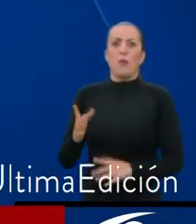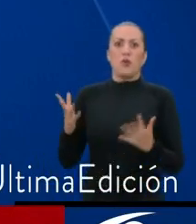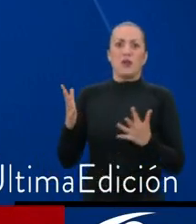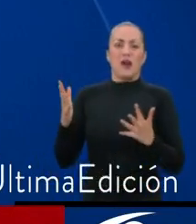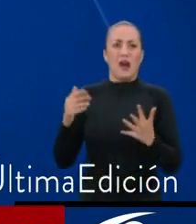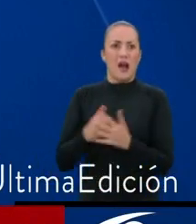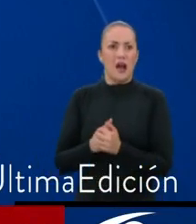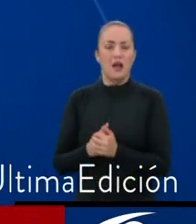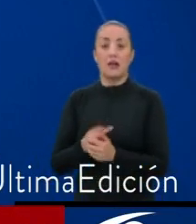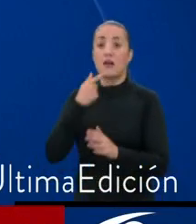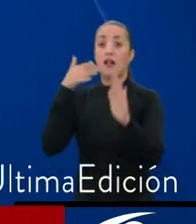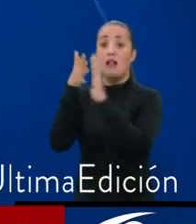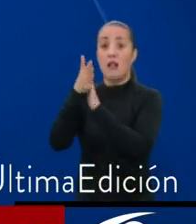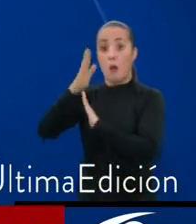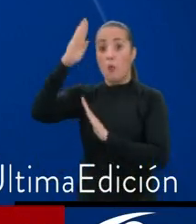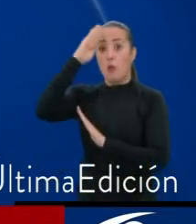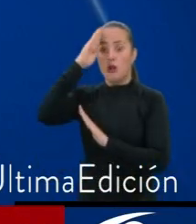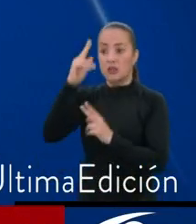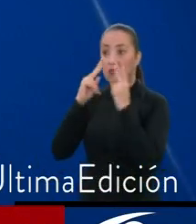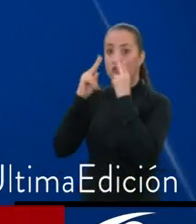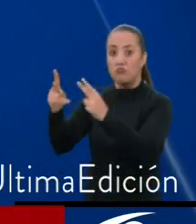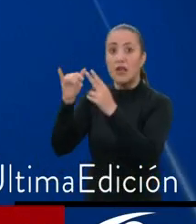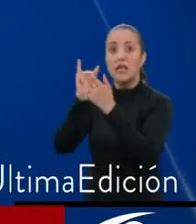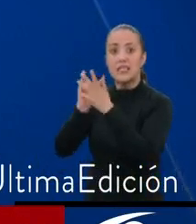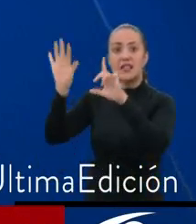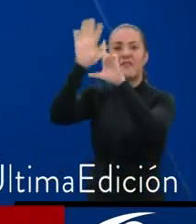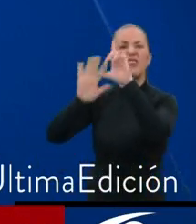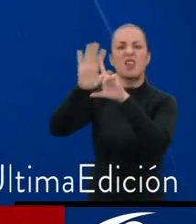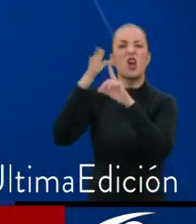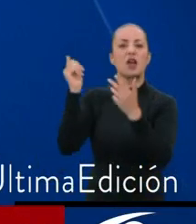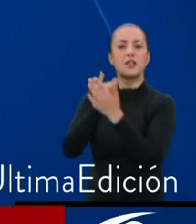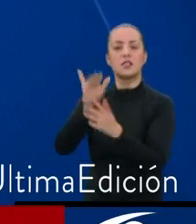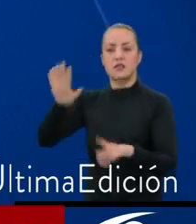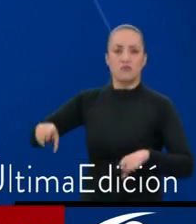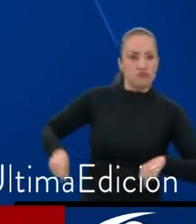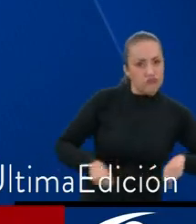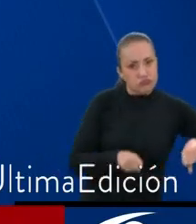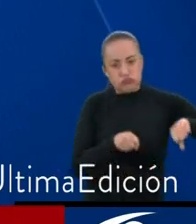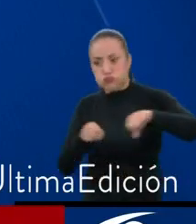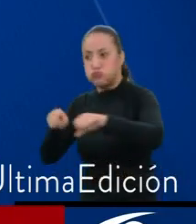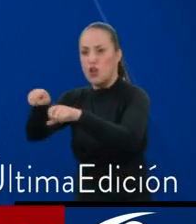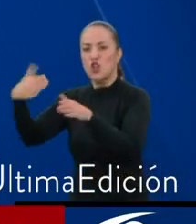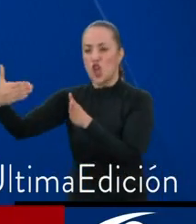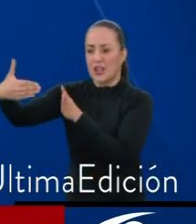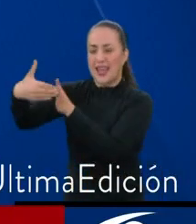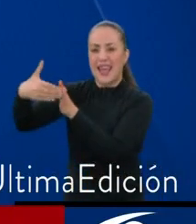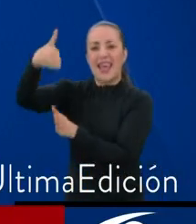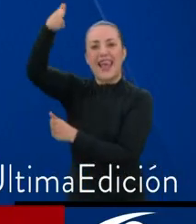otros integrantes de esta banda criminal.